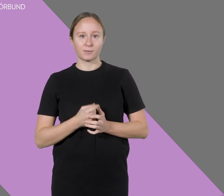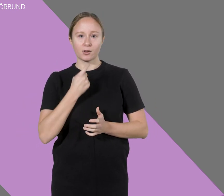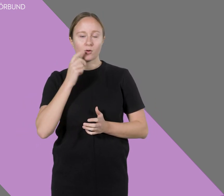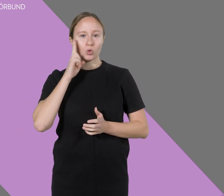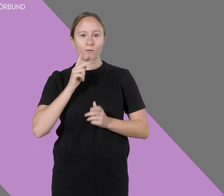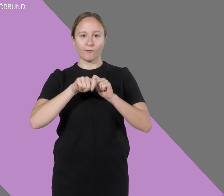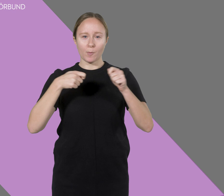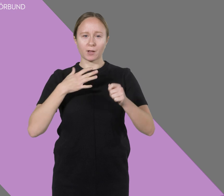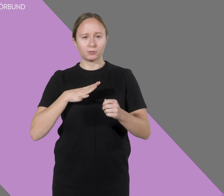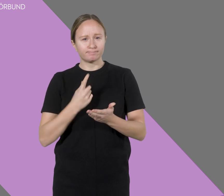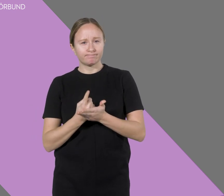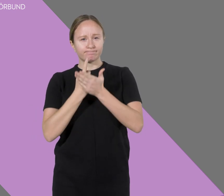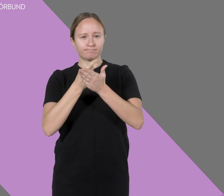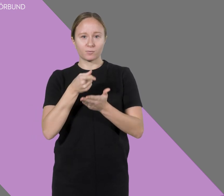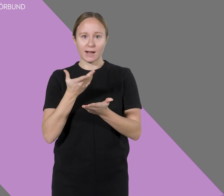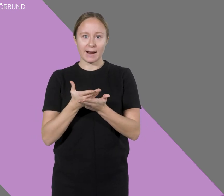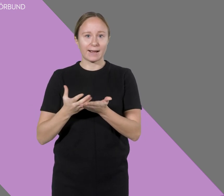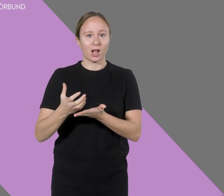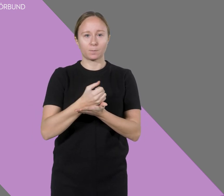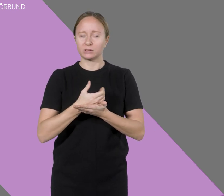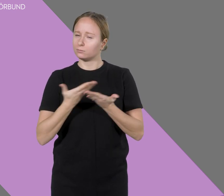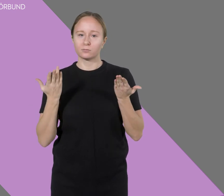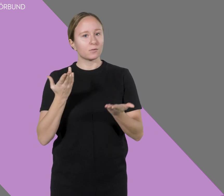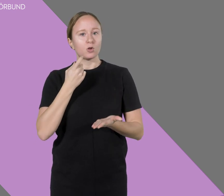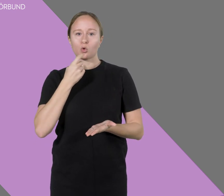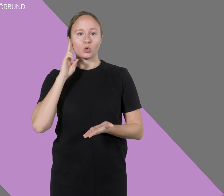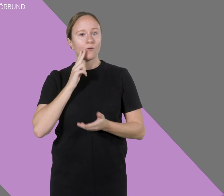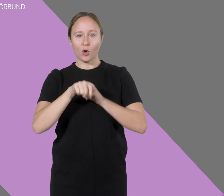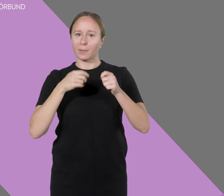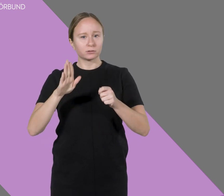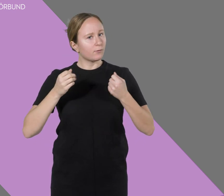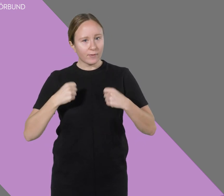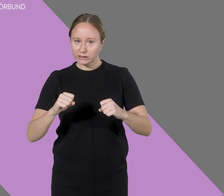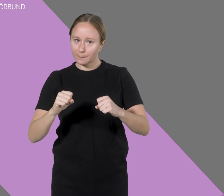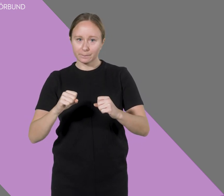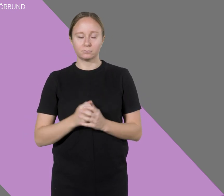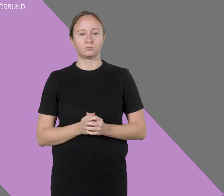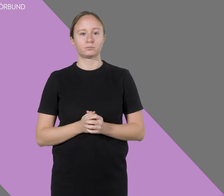Finlands Dövas Förbund understryker att denna penninginsamlingsverksamhet - inte är Finlands Dövas Förbunds verksamhet.